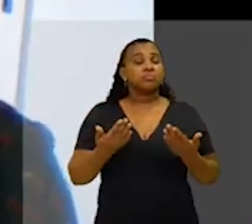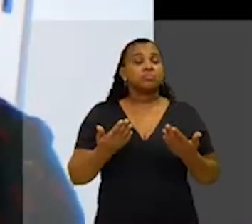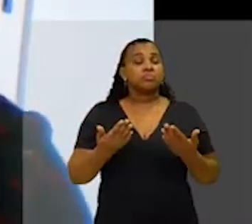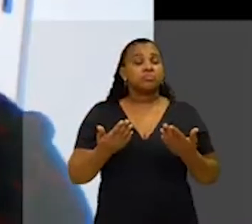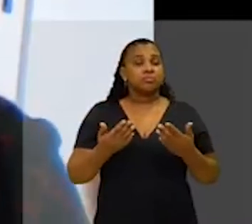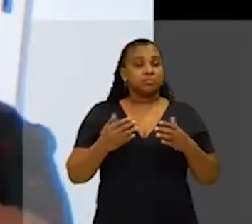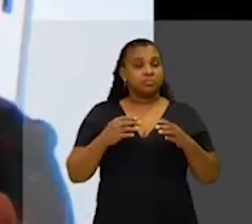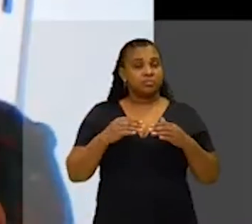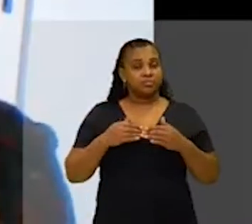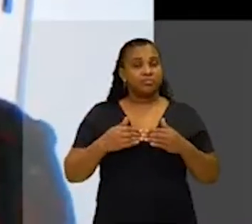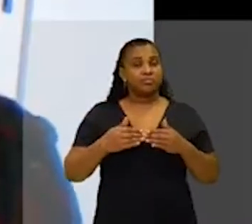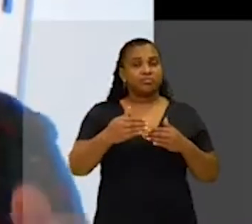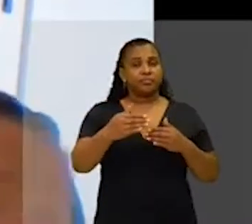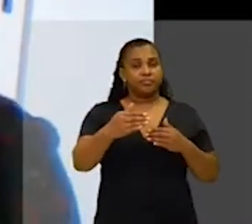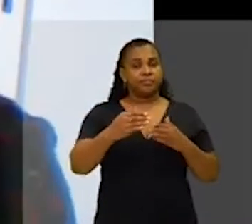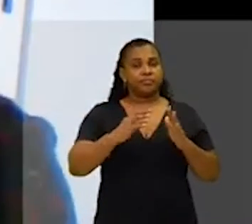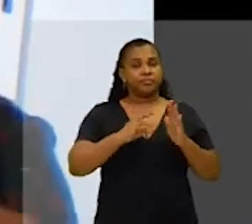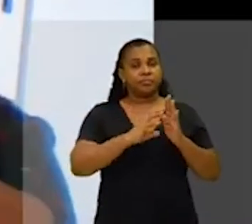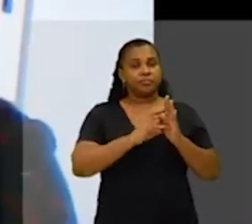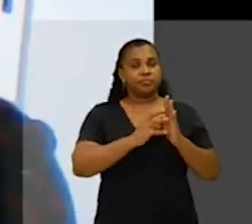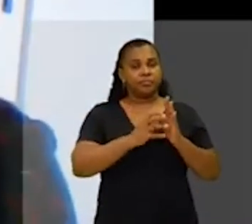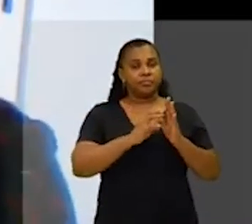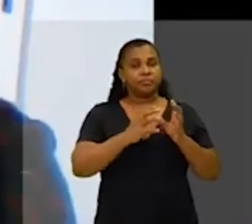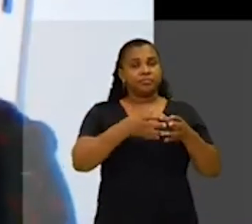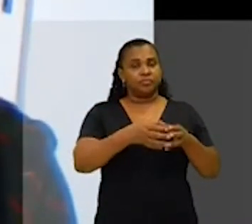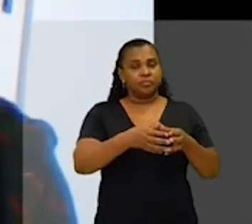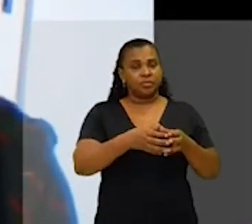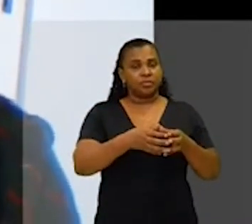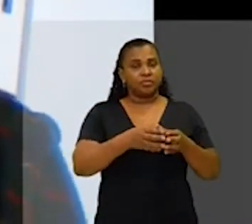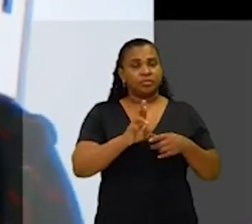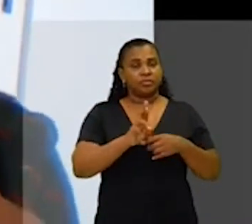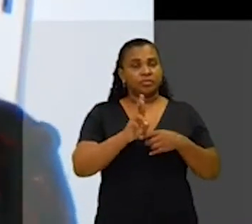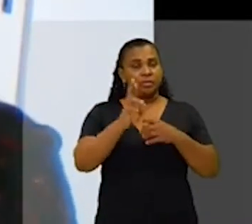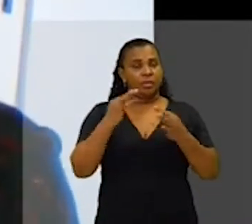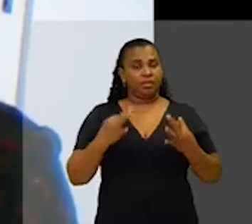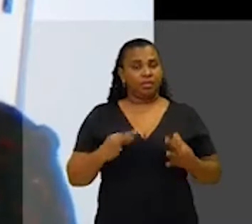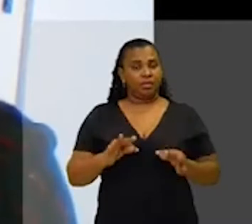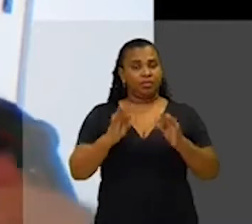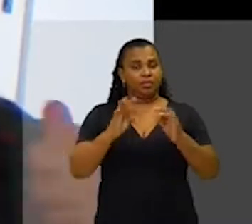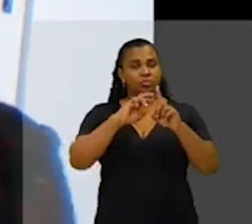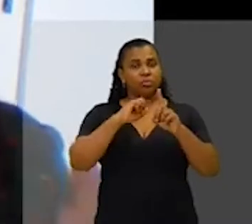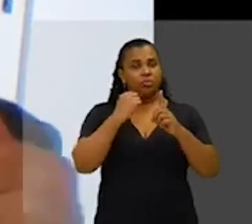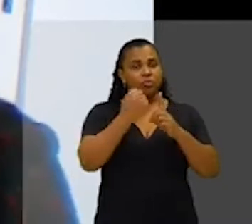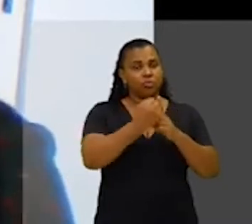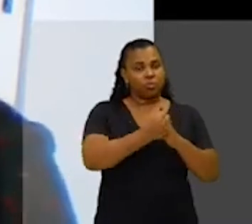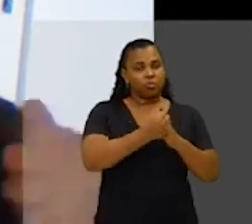mandatos representam tecnologias é se fosse políticas comprometidas com esta renovação